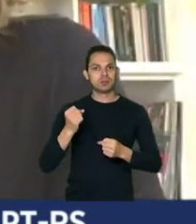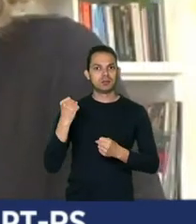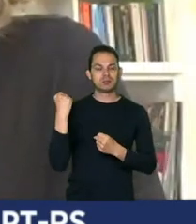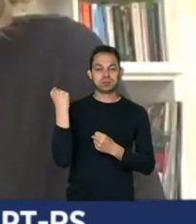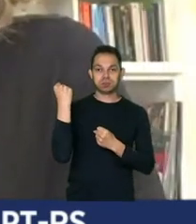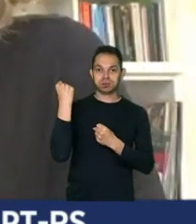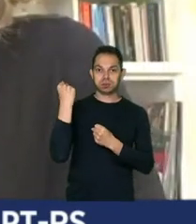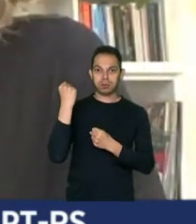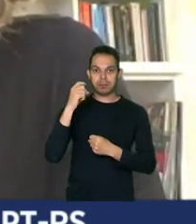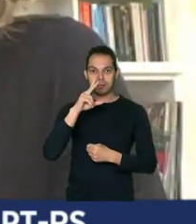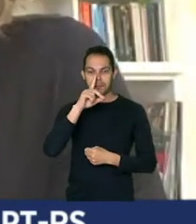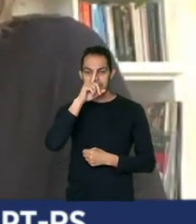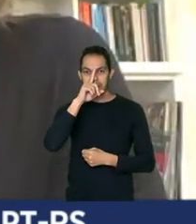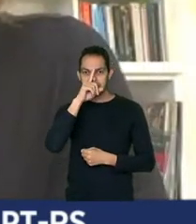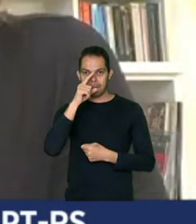ABSOLUTAMENTE AGRESSIVO AO